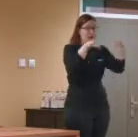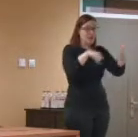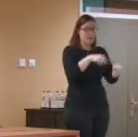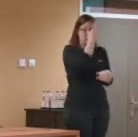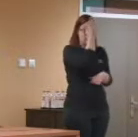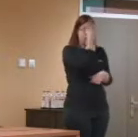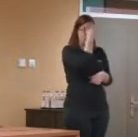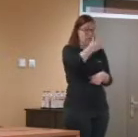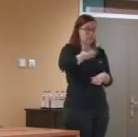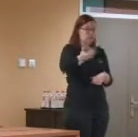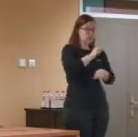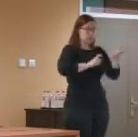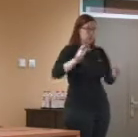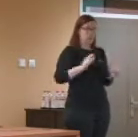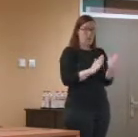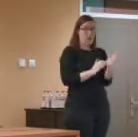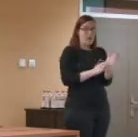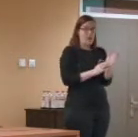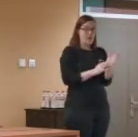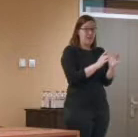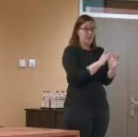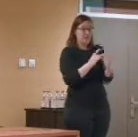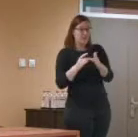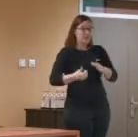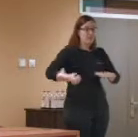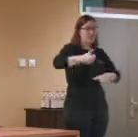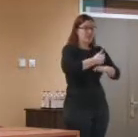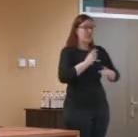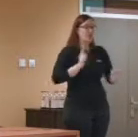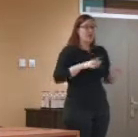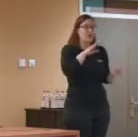uno de los miembros de la trama Gürtel, Pedro García, que además era el director